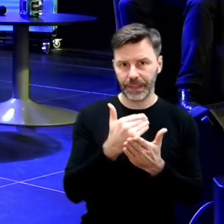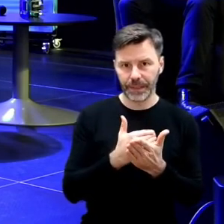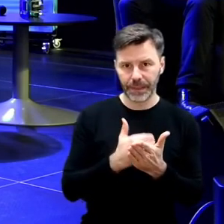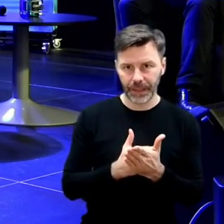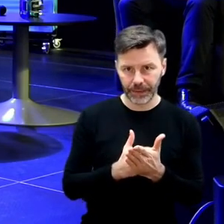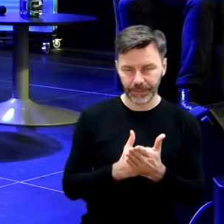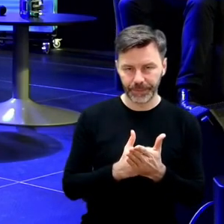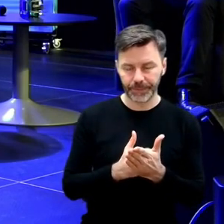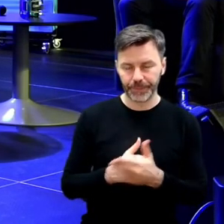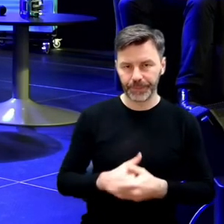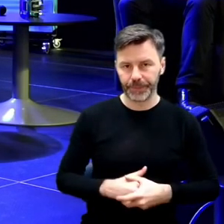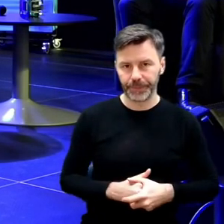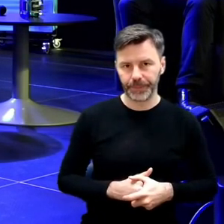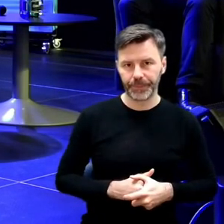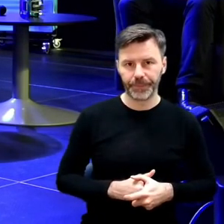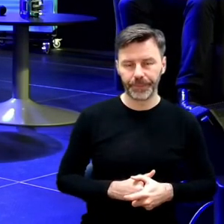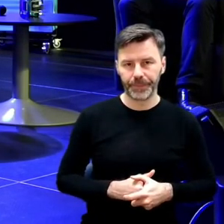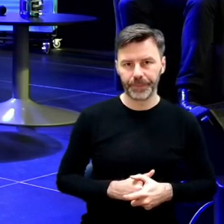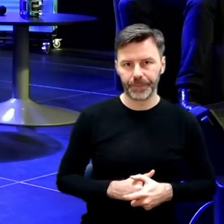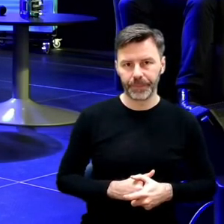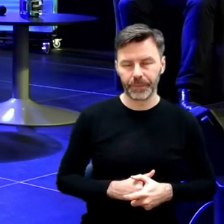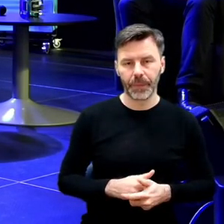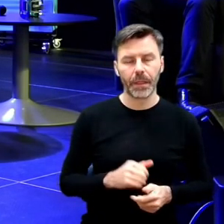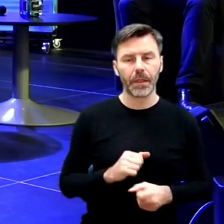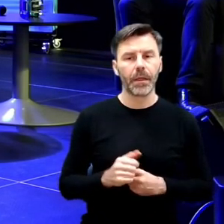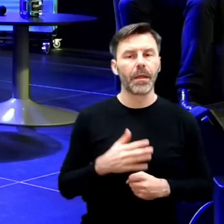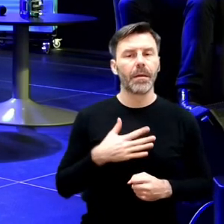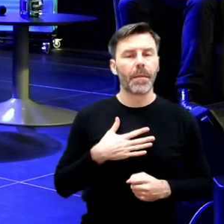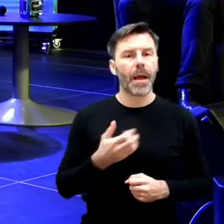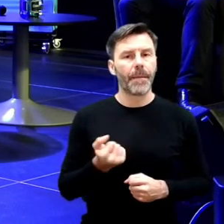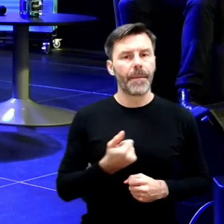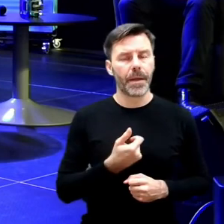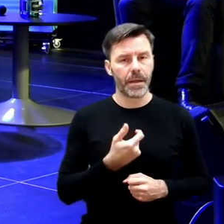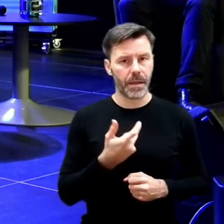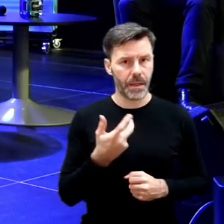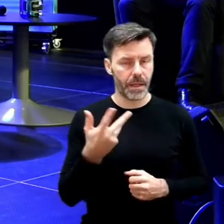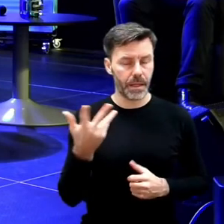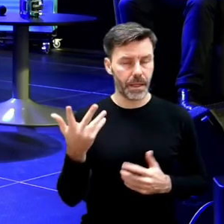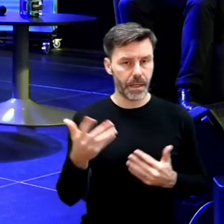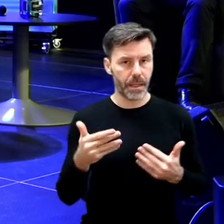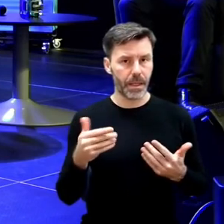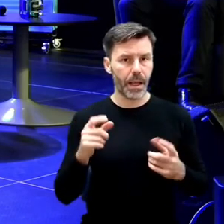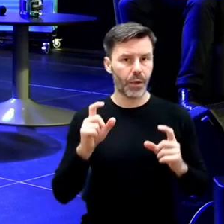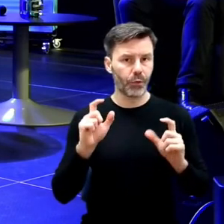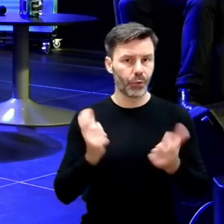Jest kilka preferencji i warunków takich, które preferują do przydziału.